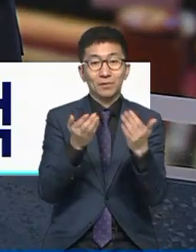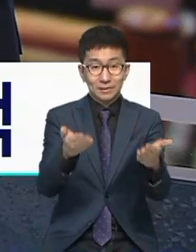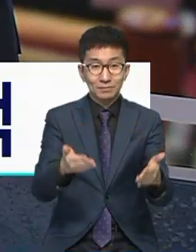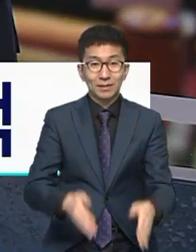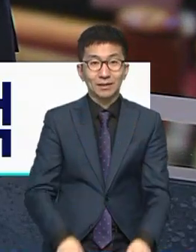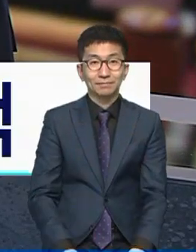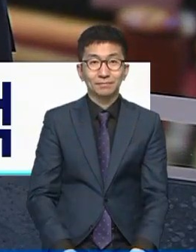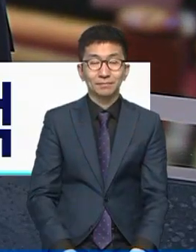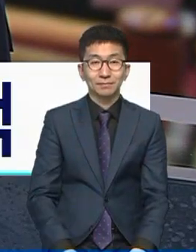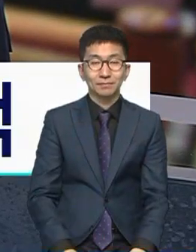이 내용은 김상민 기자가 전하겠습니다.